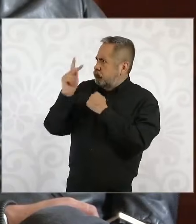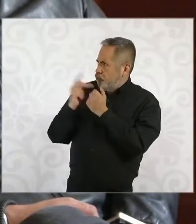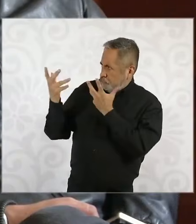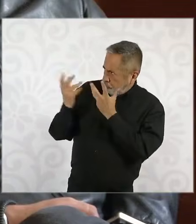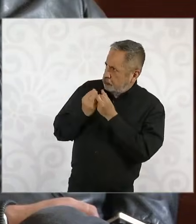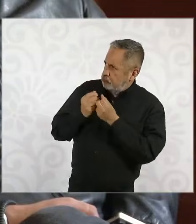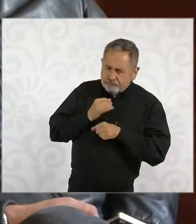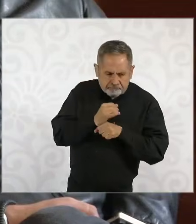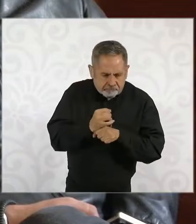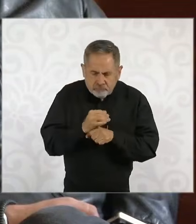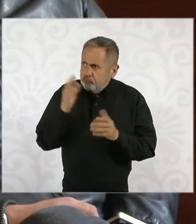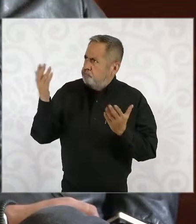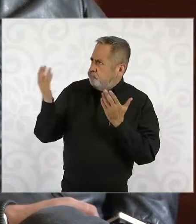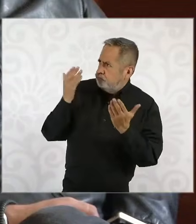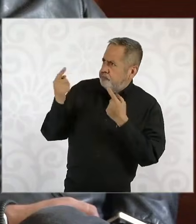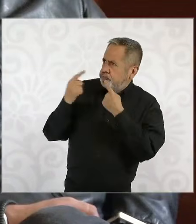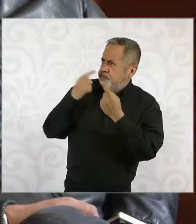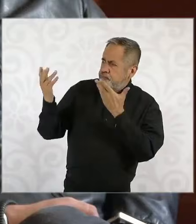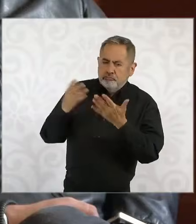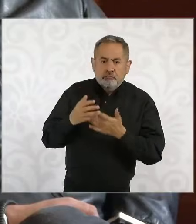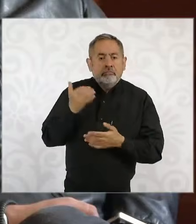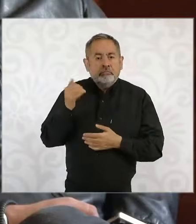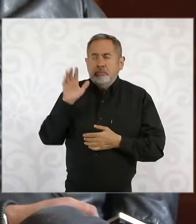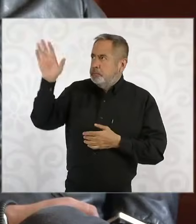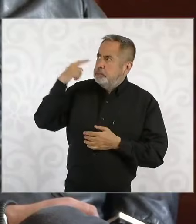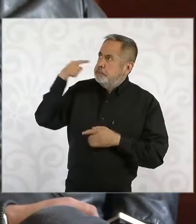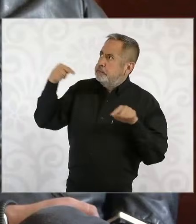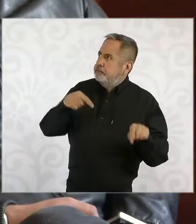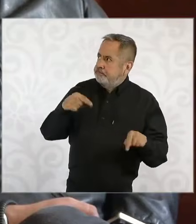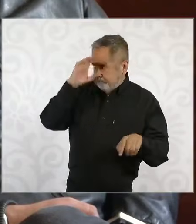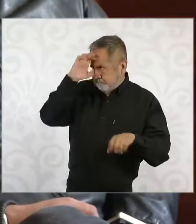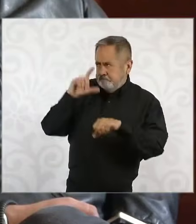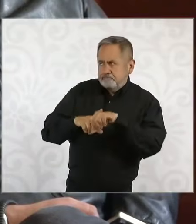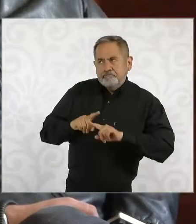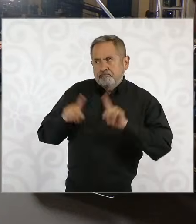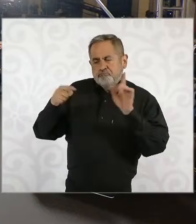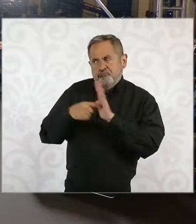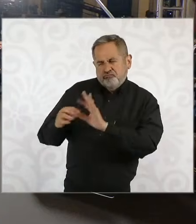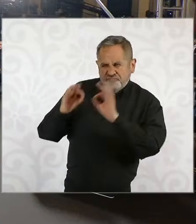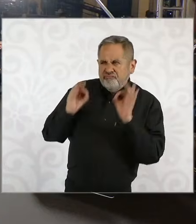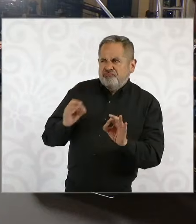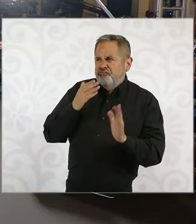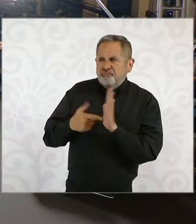la percepción que en el extranjero se tiene sobre nuestra cultura aquí en México. Sin duda alguna es